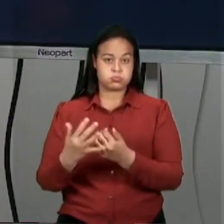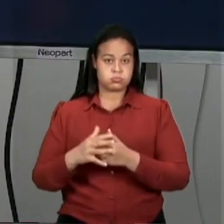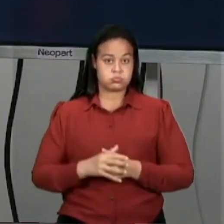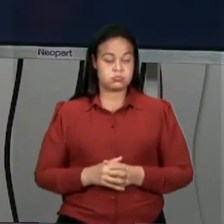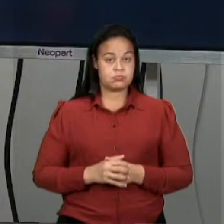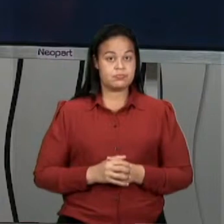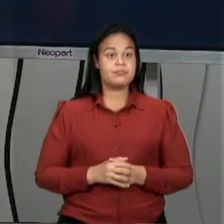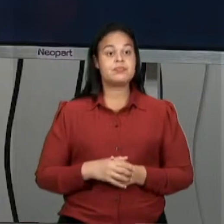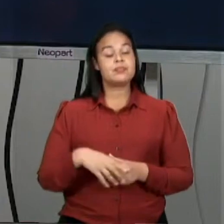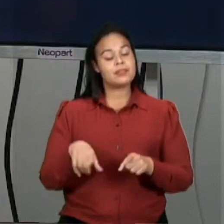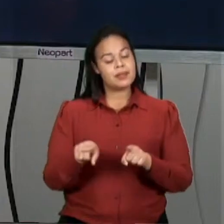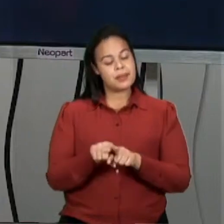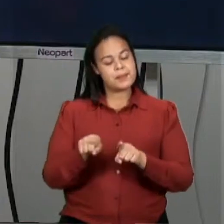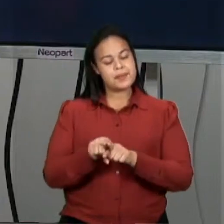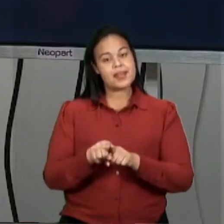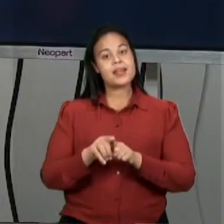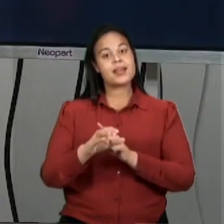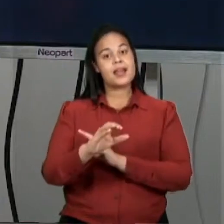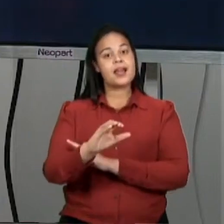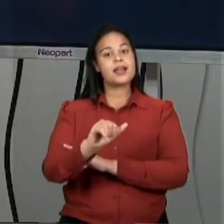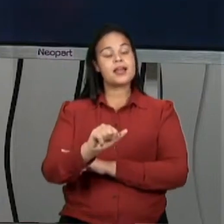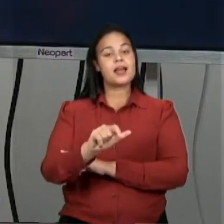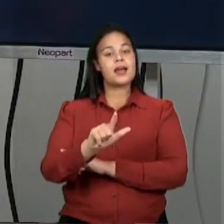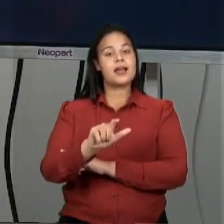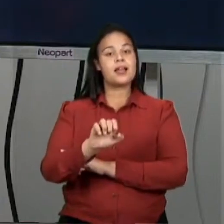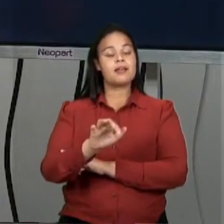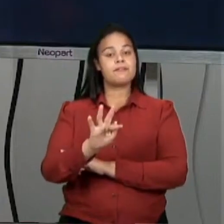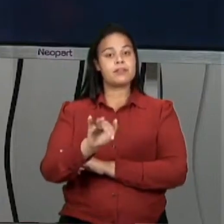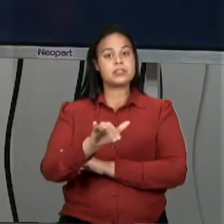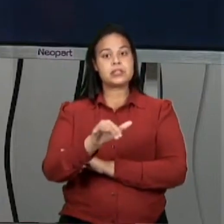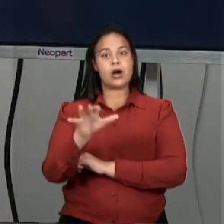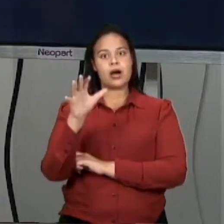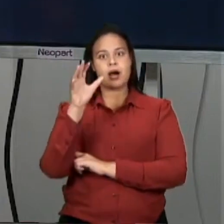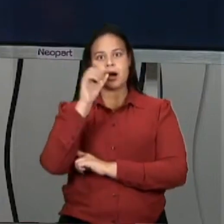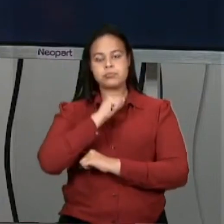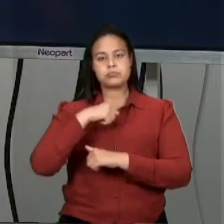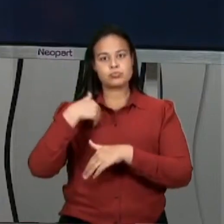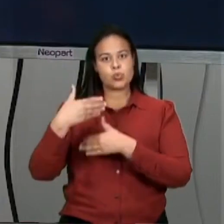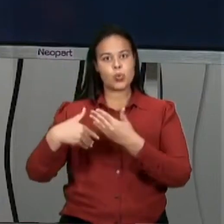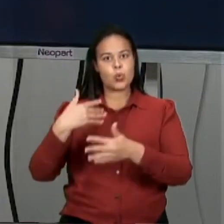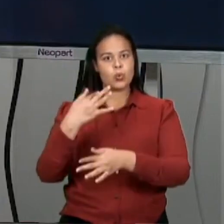que é um processo mais rápido, por exemplo, se você deixar uma